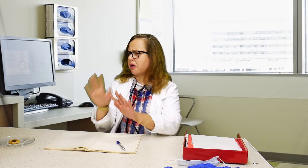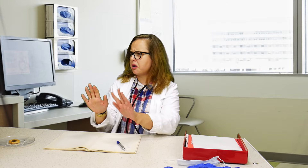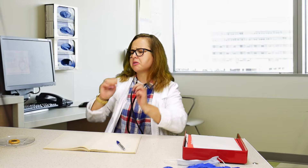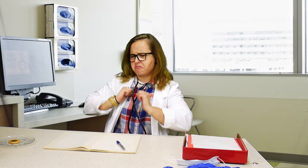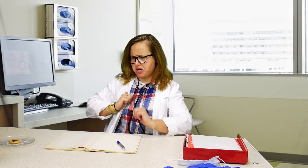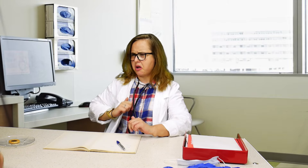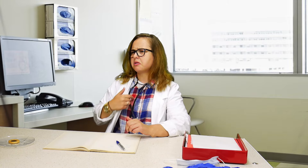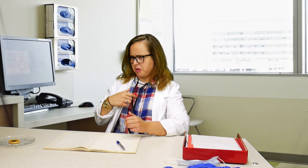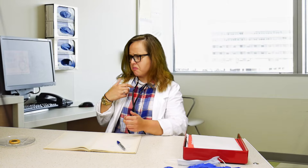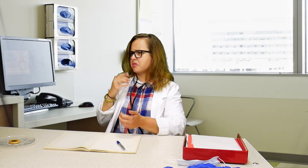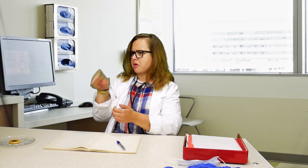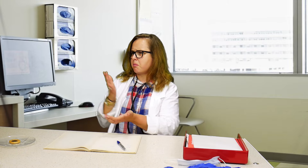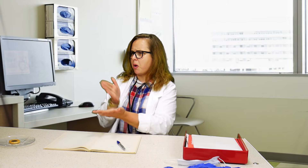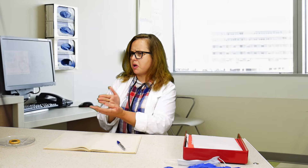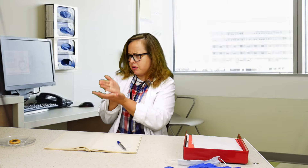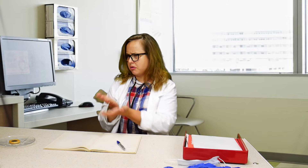Spokojnie, pomogę Panu.